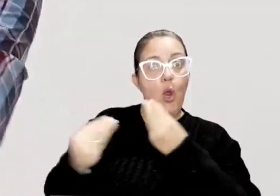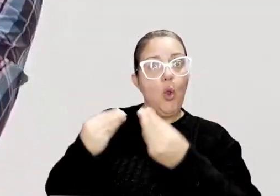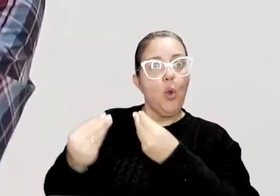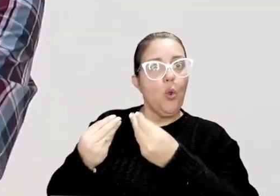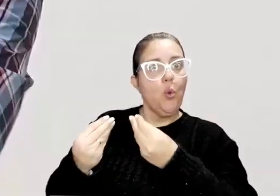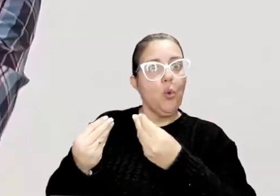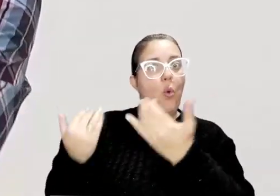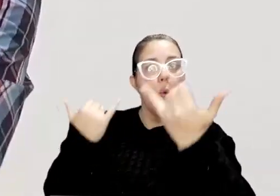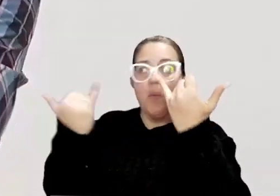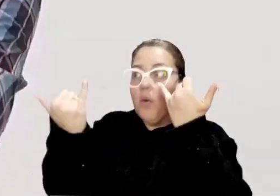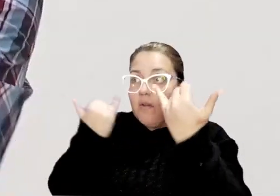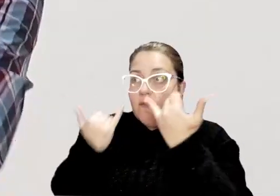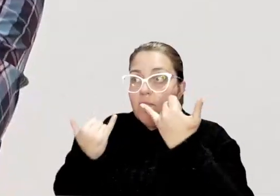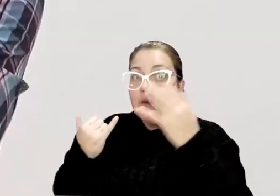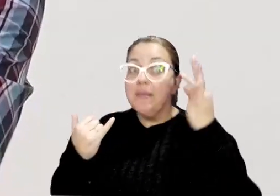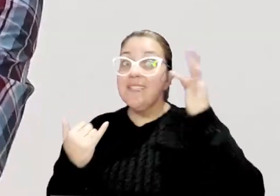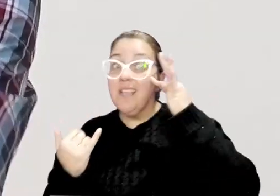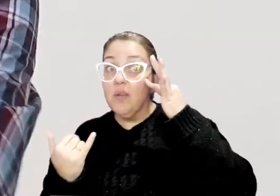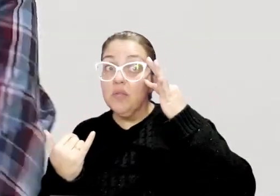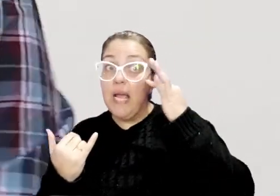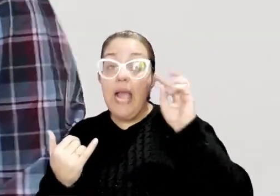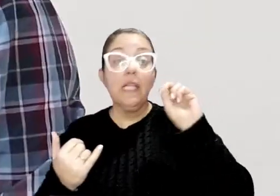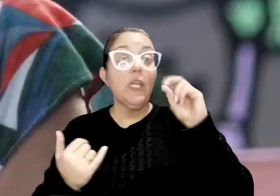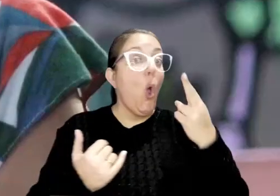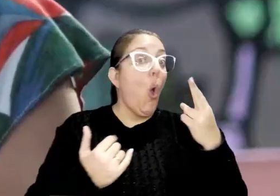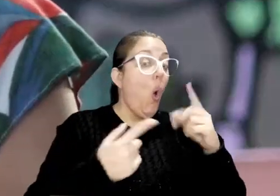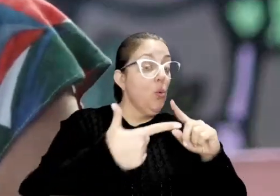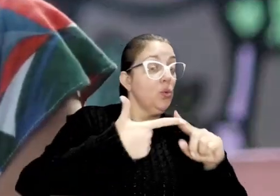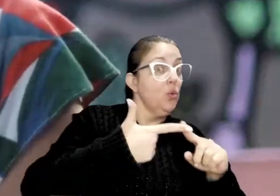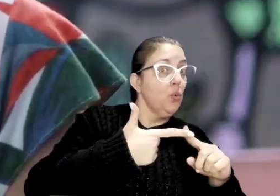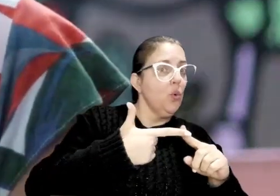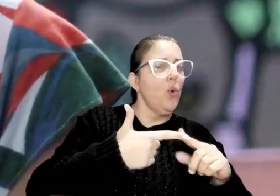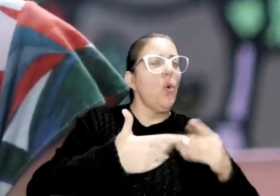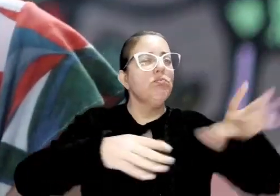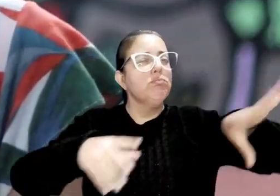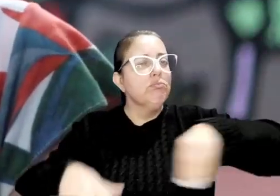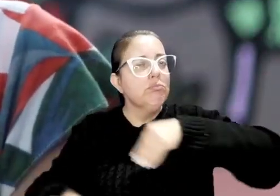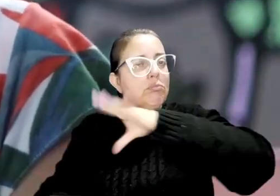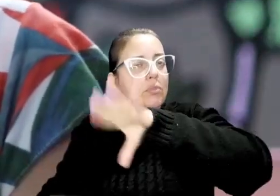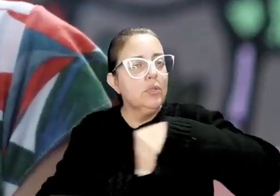de mediação social de valores de crenças enfim e existe muita experiência social também nessas